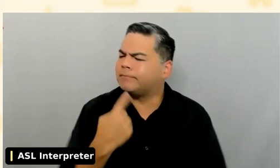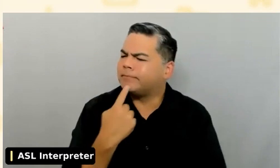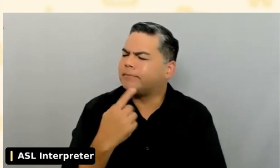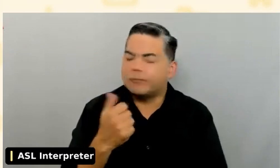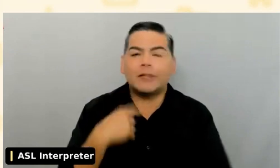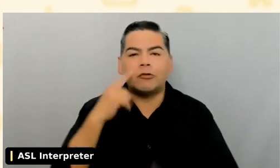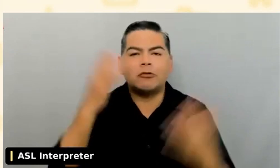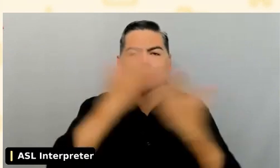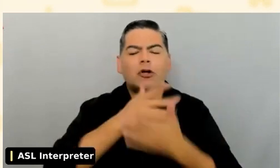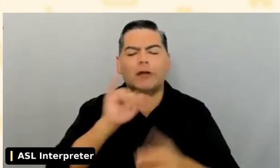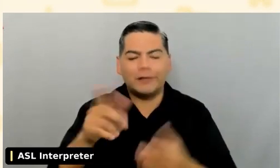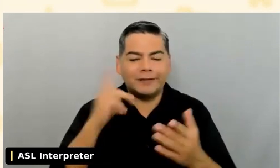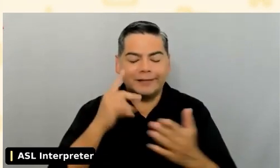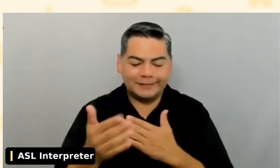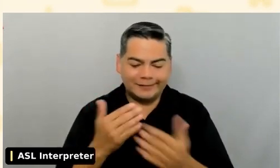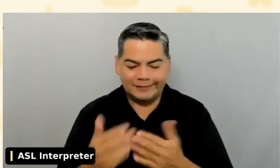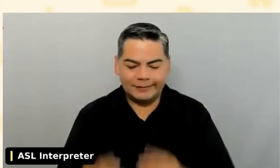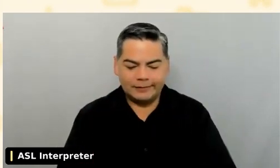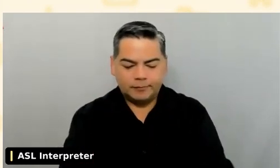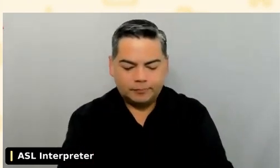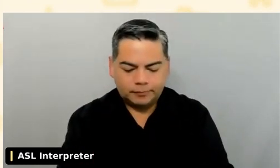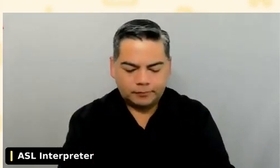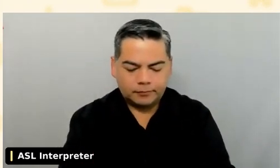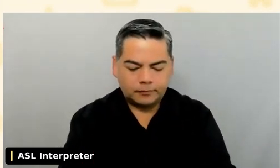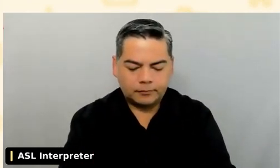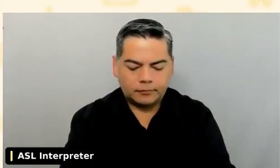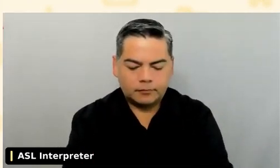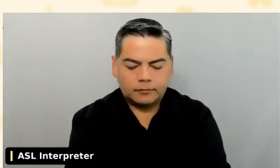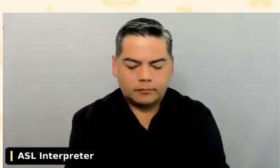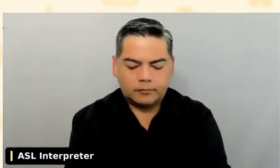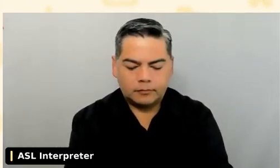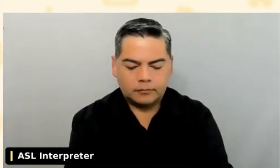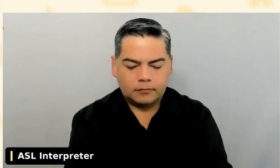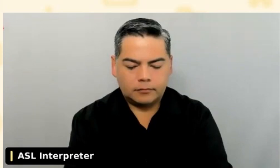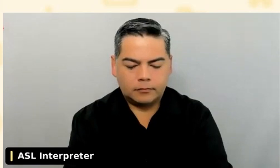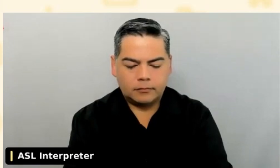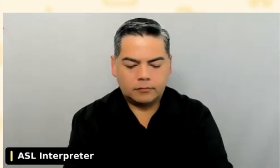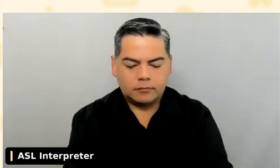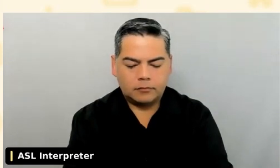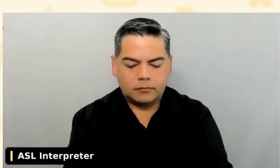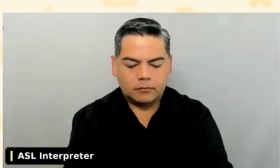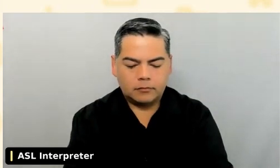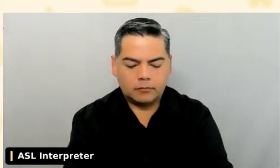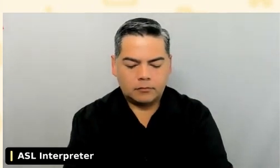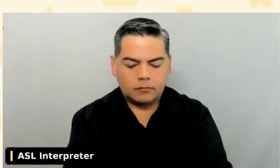Pero de todos modos, cuando se trata de IA, sí, hasta cierto punto podría hacer accesibilidad por tí.